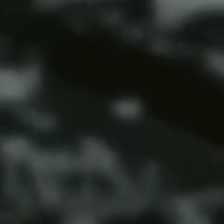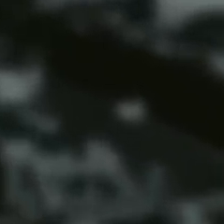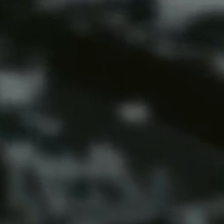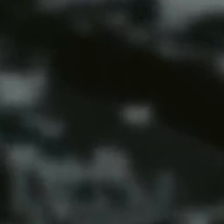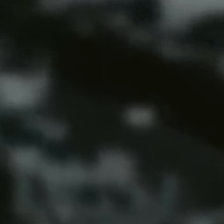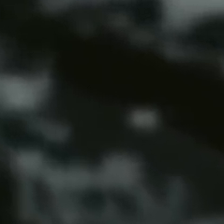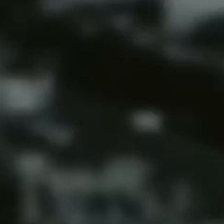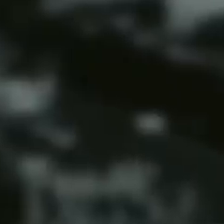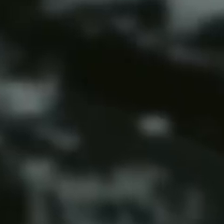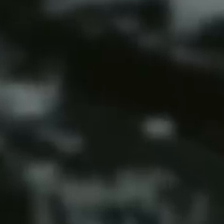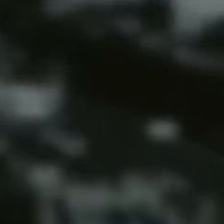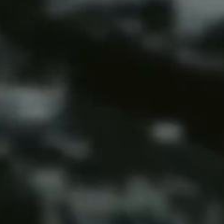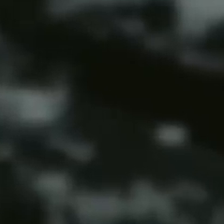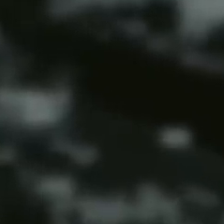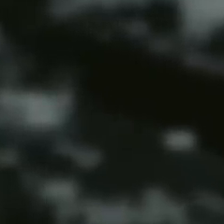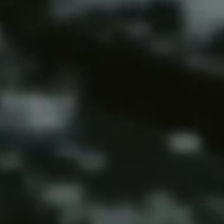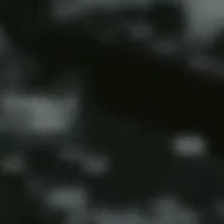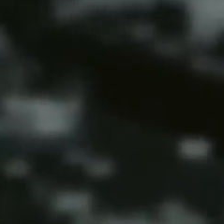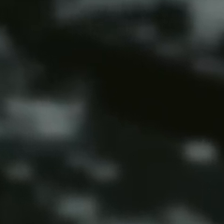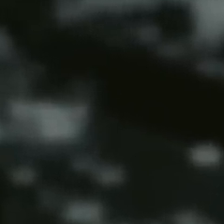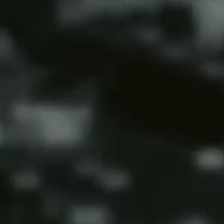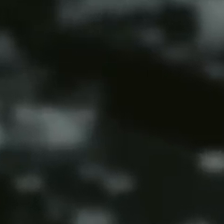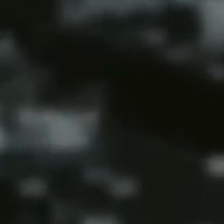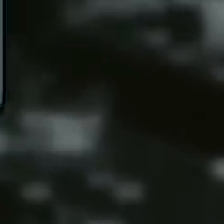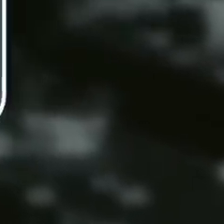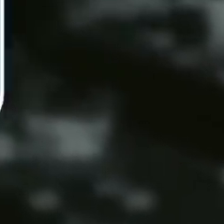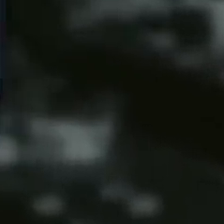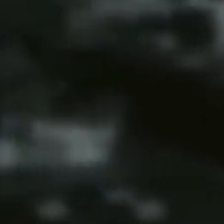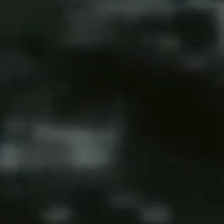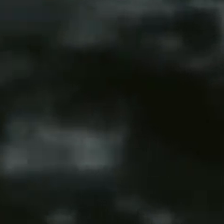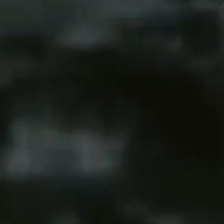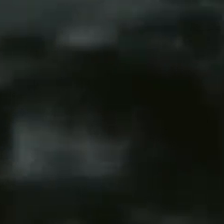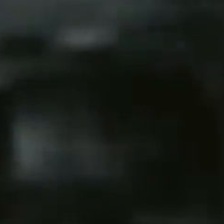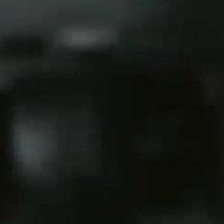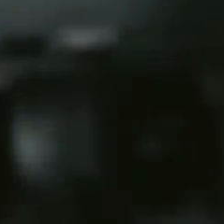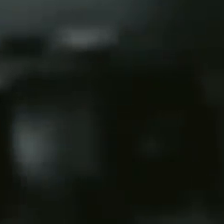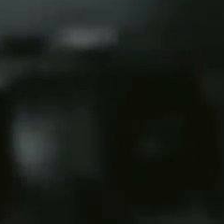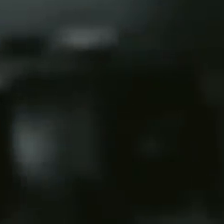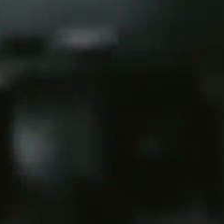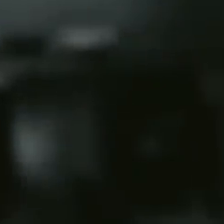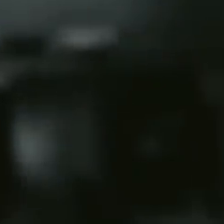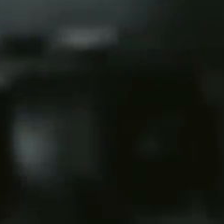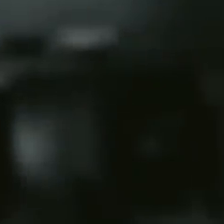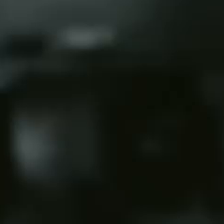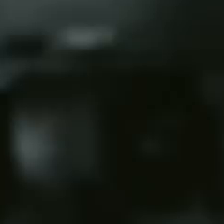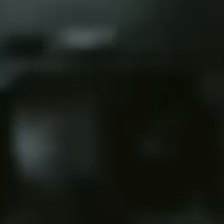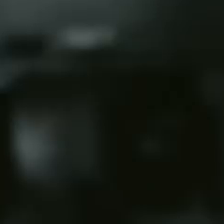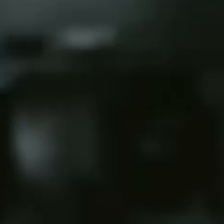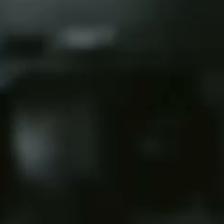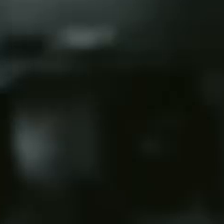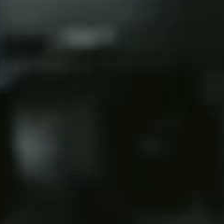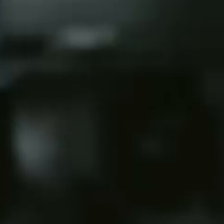tráfico de fentanilo drogas armas y migrantes en Puebla se detuvo a Ismael n alias el bucán líder